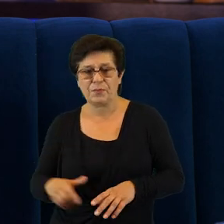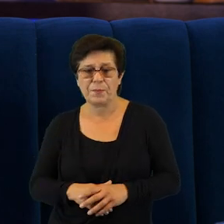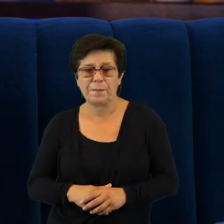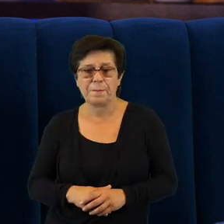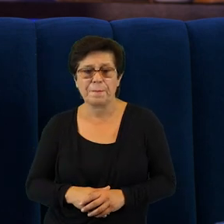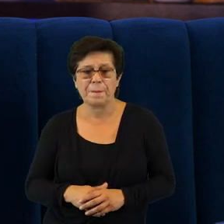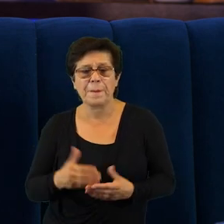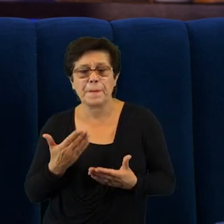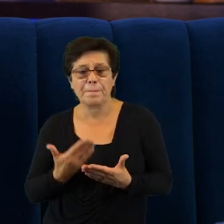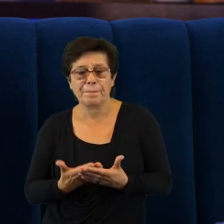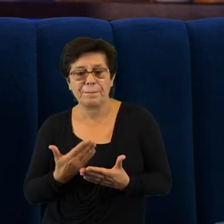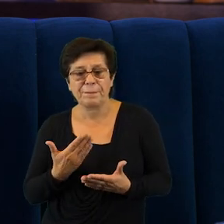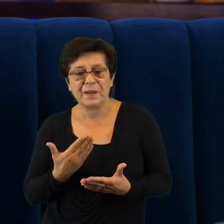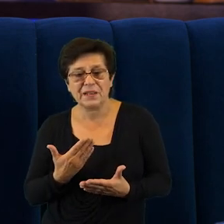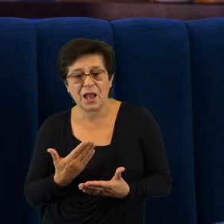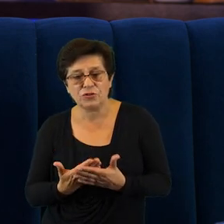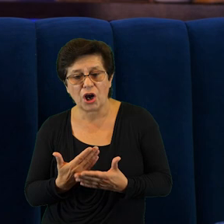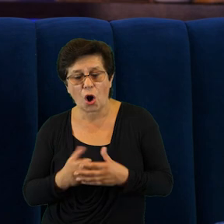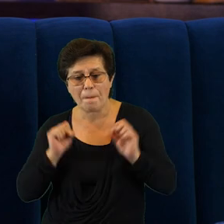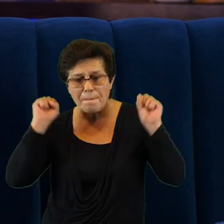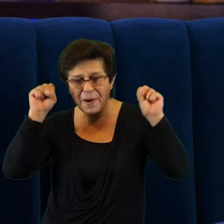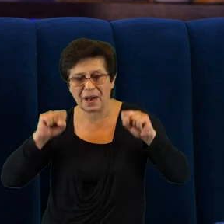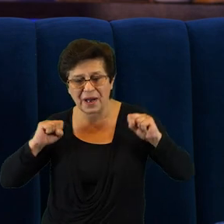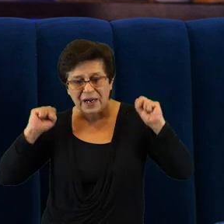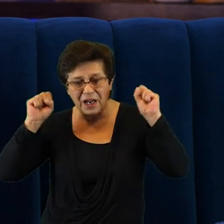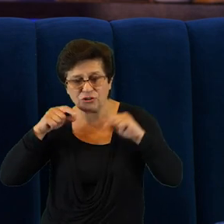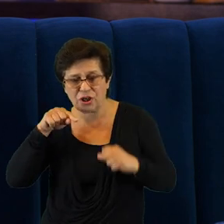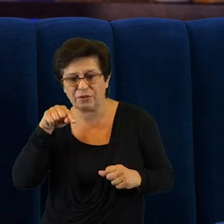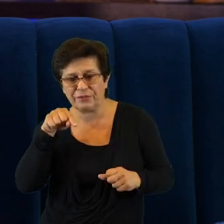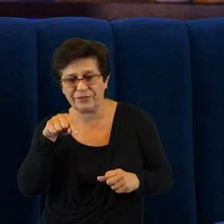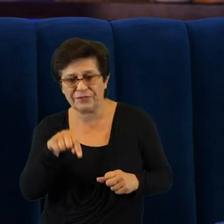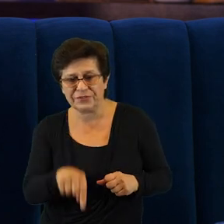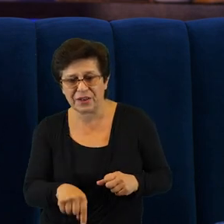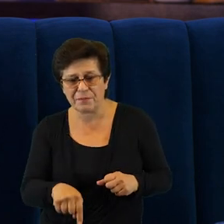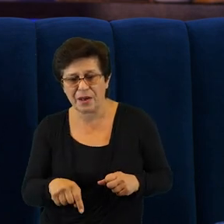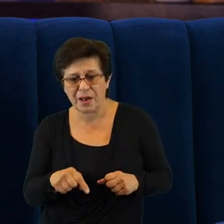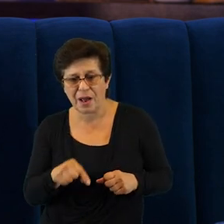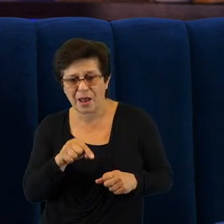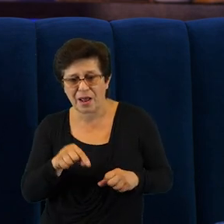Dlaczego Barańczak w tym swoim tekście tak ceni Słonimskiego?